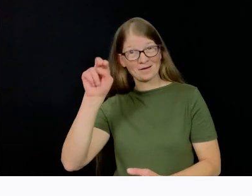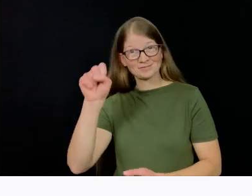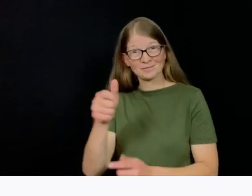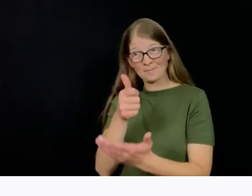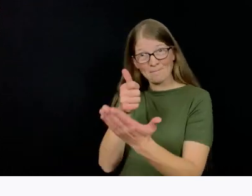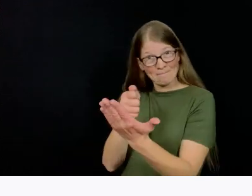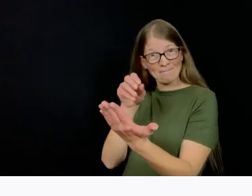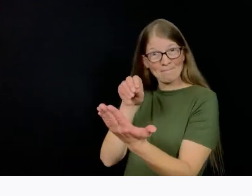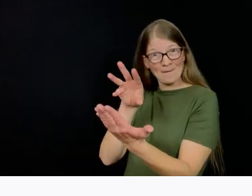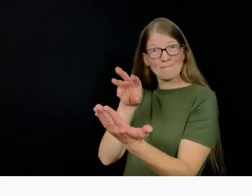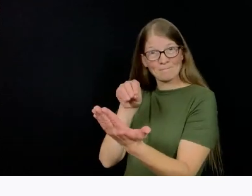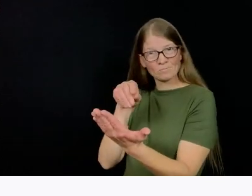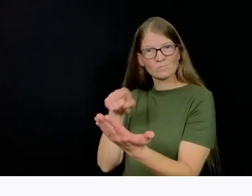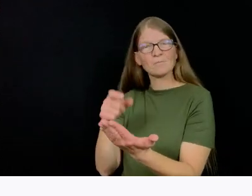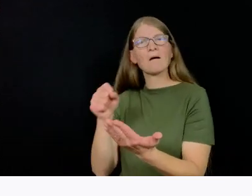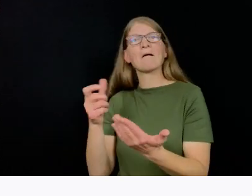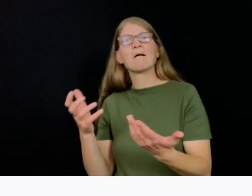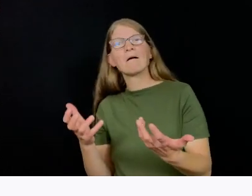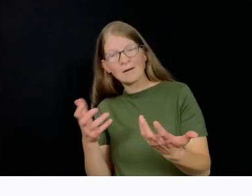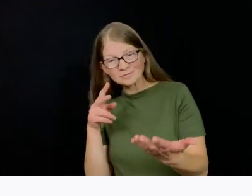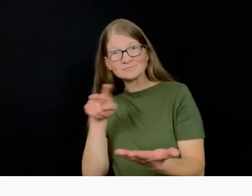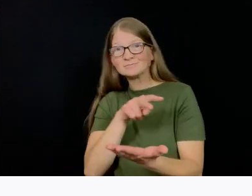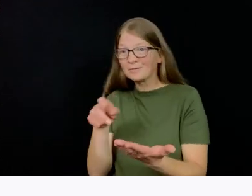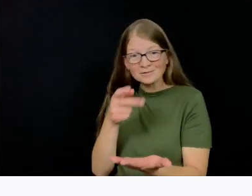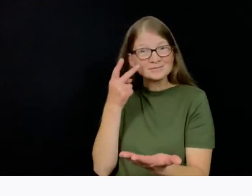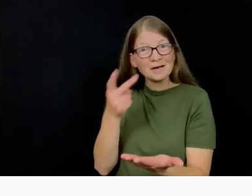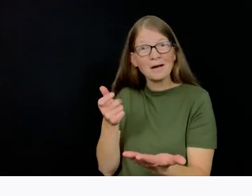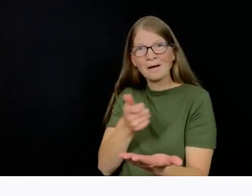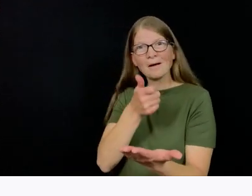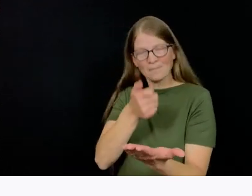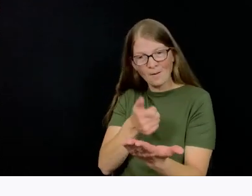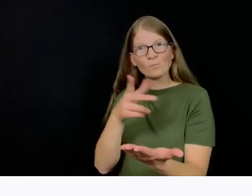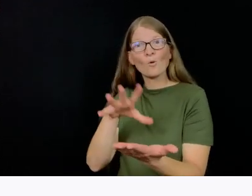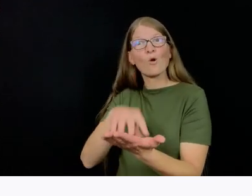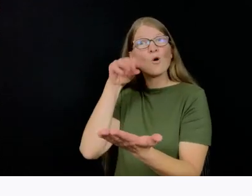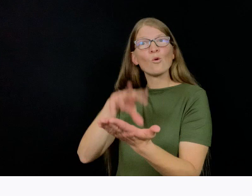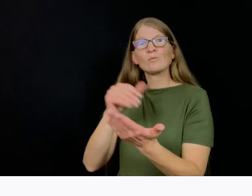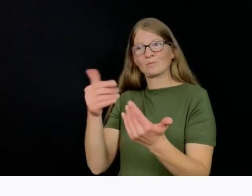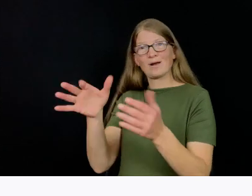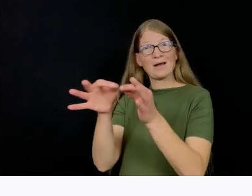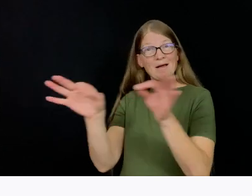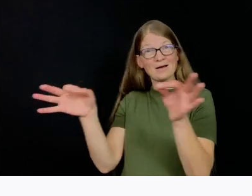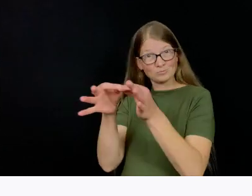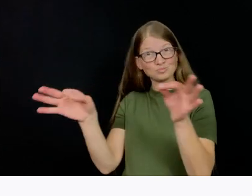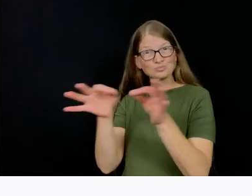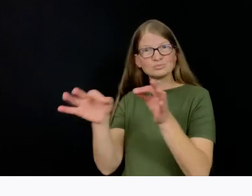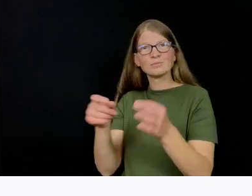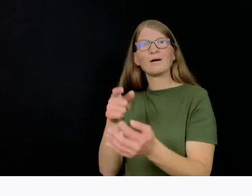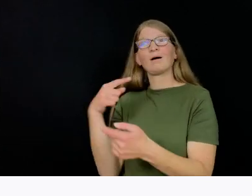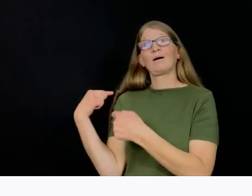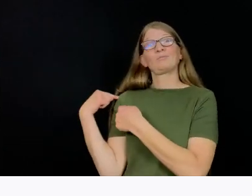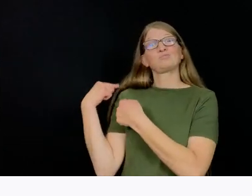والتي تمكّنكم من البحث عن الأشياء التي ترونها لذلك إذا كنتم تتعلمون لغة جديدة فيمكنكم بالفعل استخدام Lens